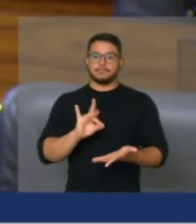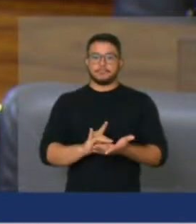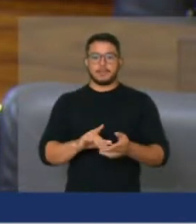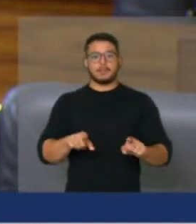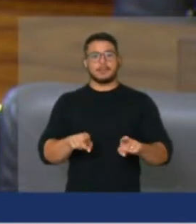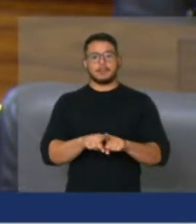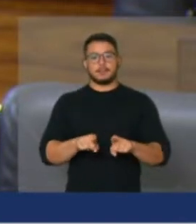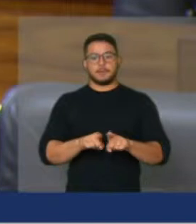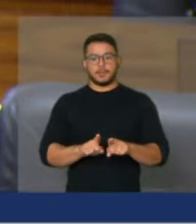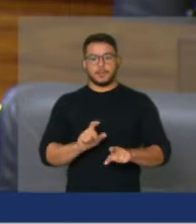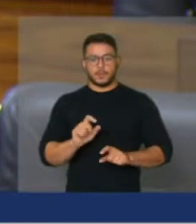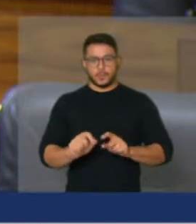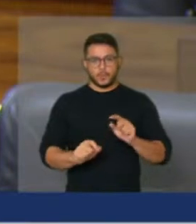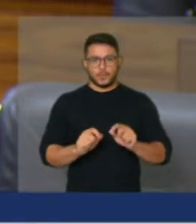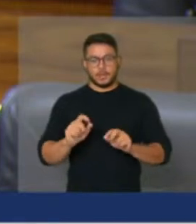ESSA EMENDA QUE É JUSTAMENTE O QUÊ? QUE ELES FAÇAM ISSO